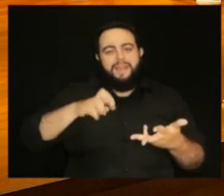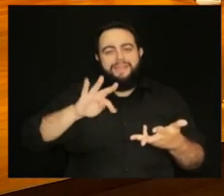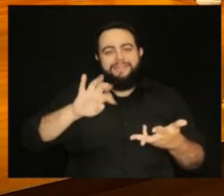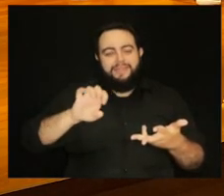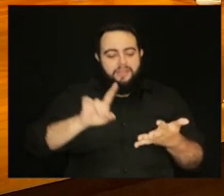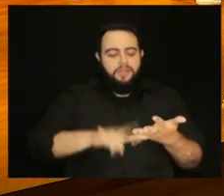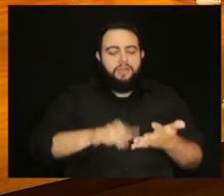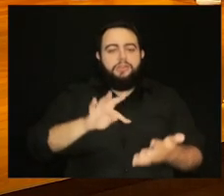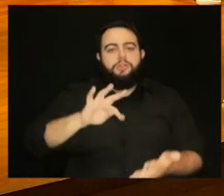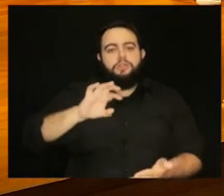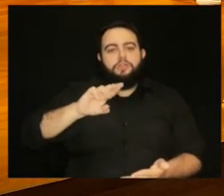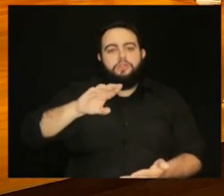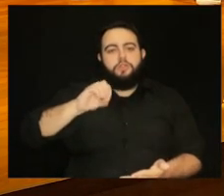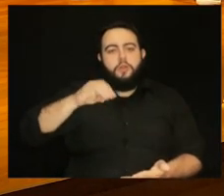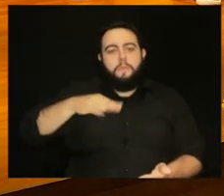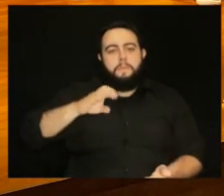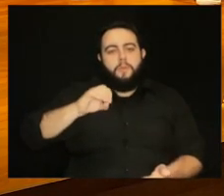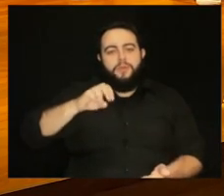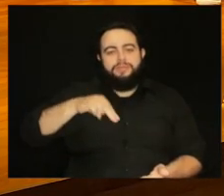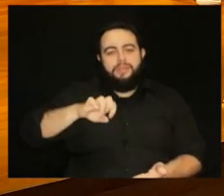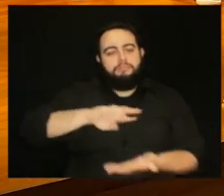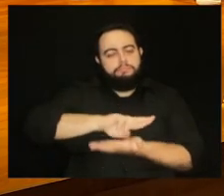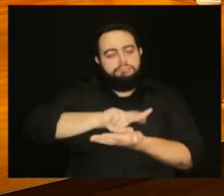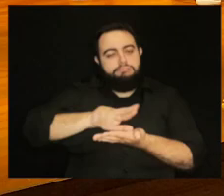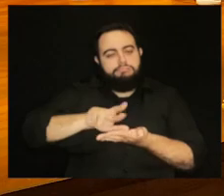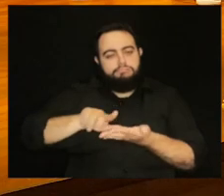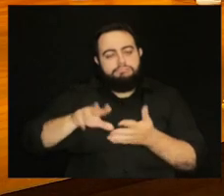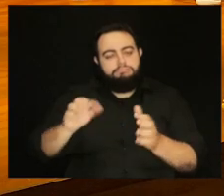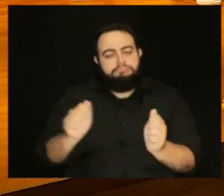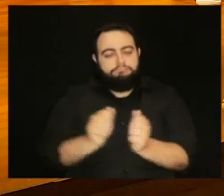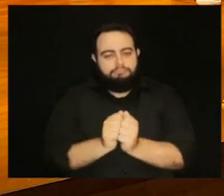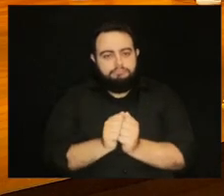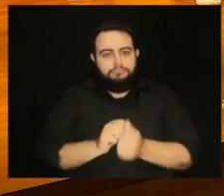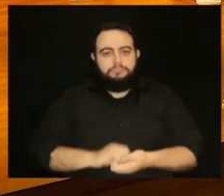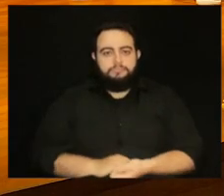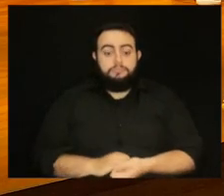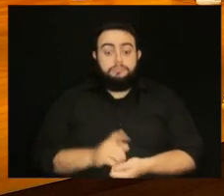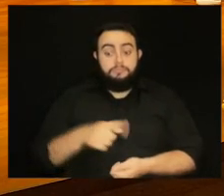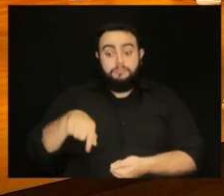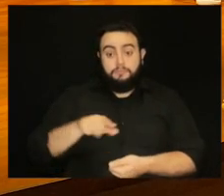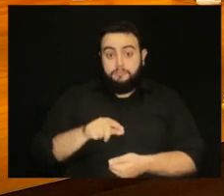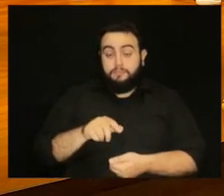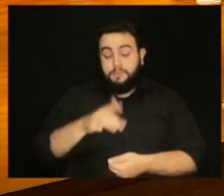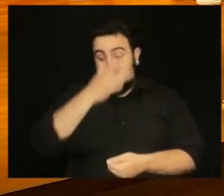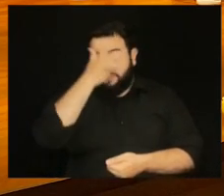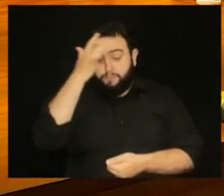formato de Jazz Band e enlouquece o pessoal da cidade. Porto Alegre tinha muitos grupos nessa